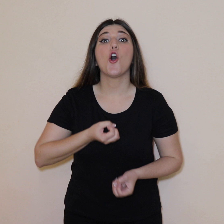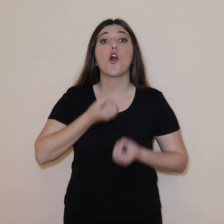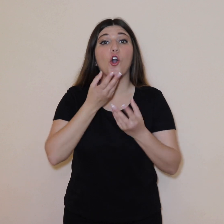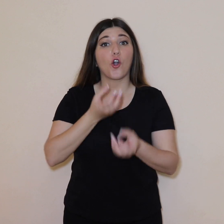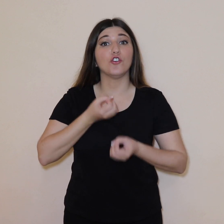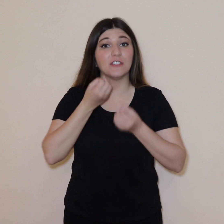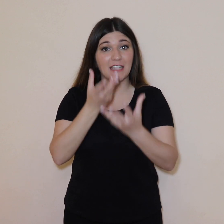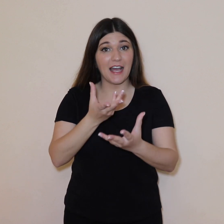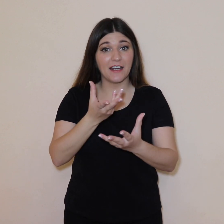Contar